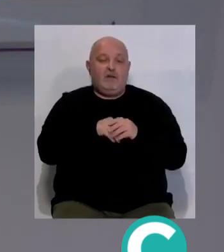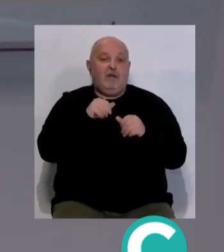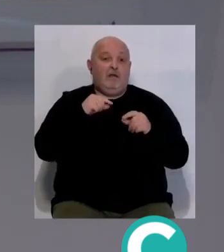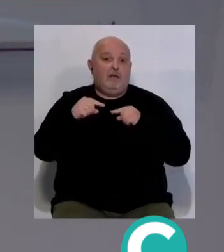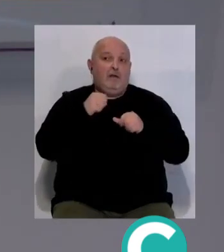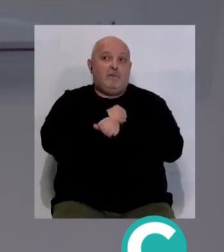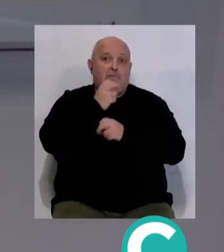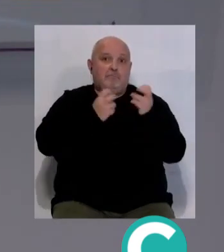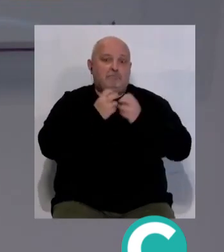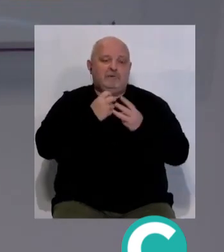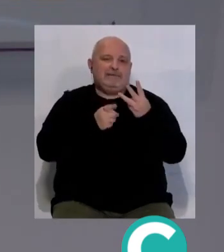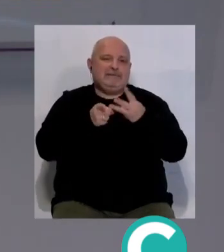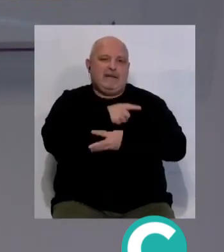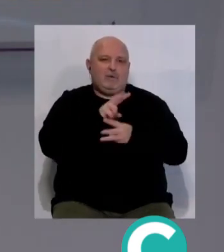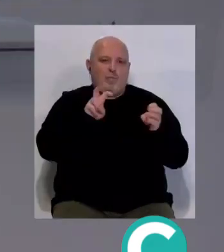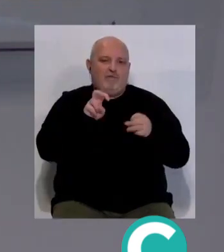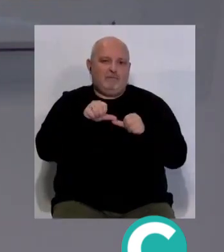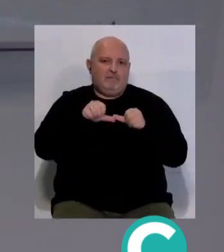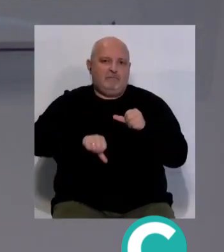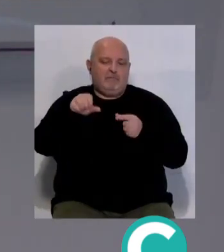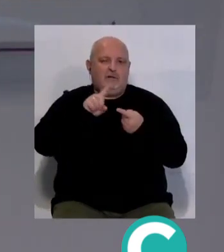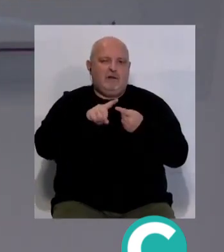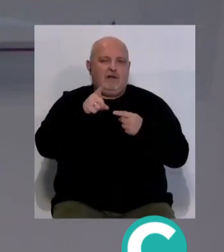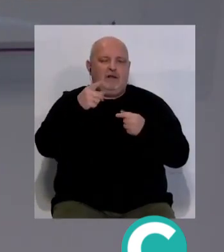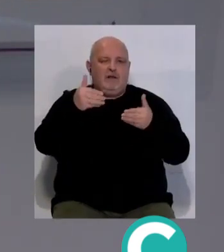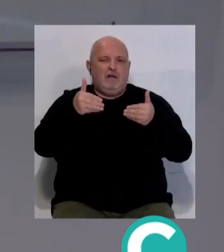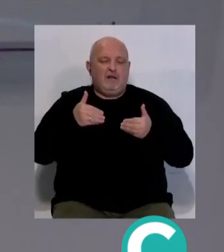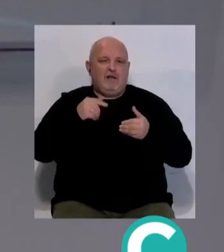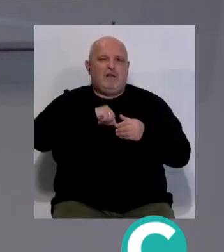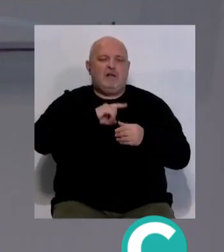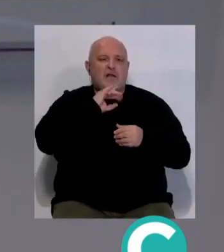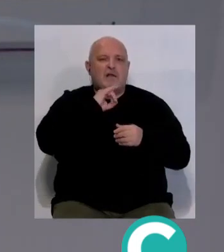la llegada de al menos tres incorporaciones uno por línea mientras se muestra satisfecho por la